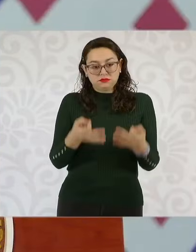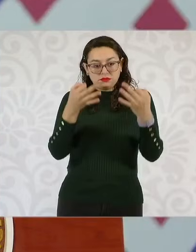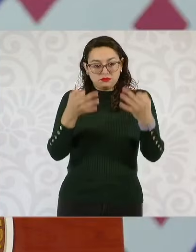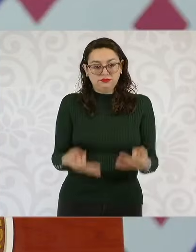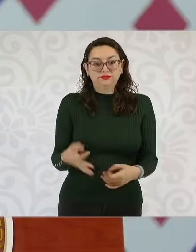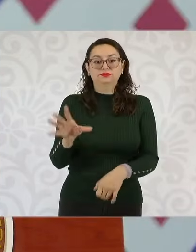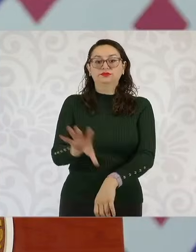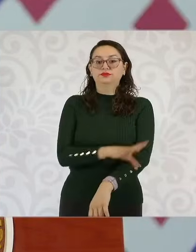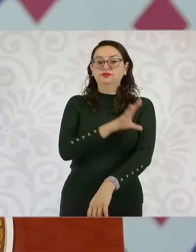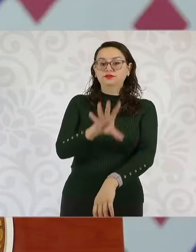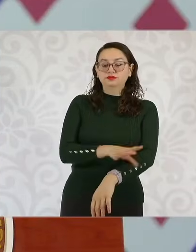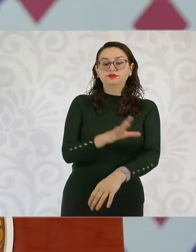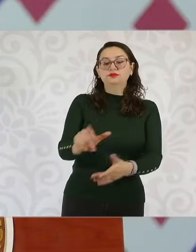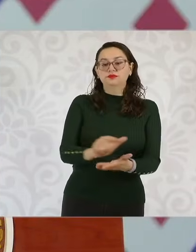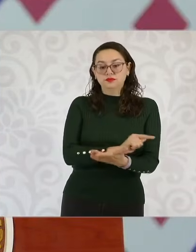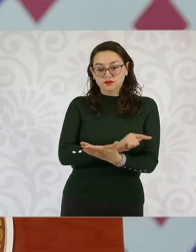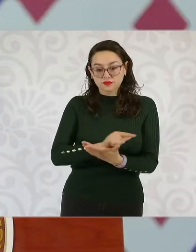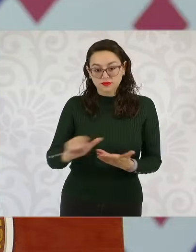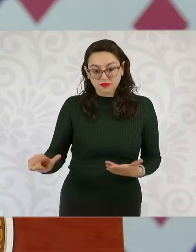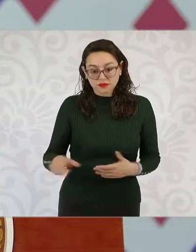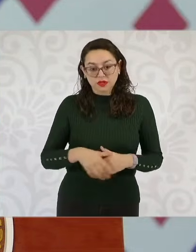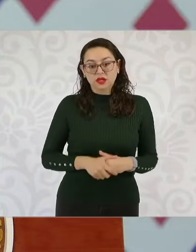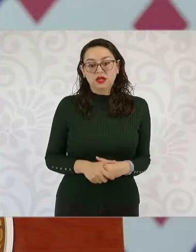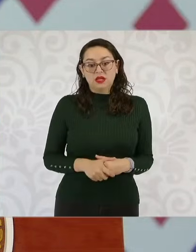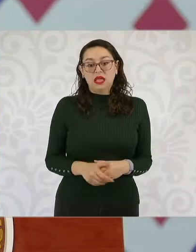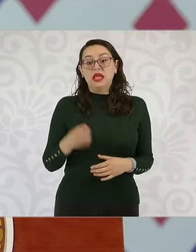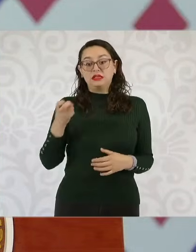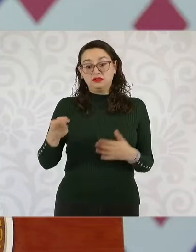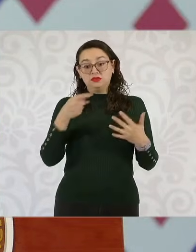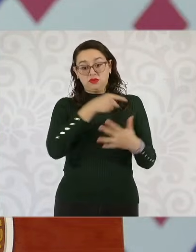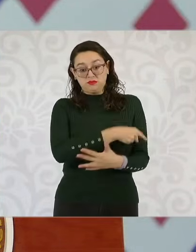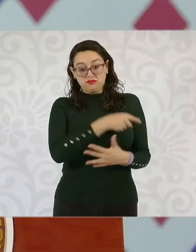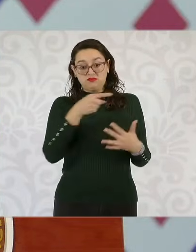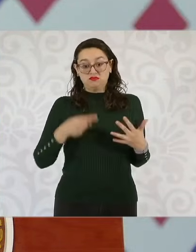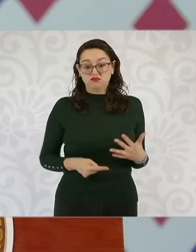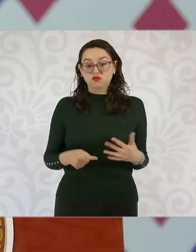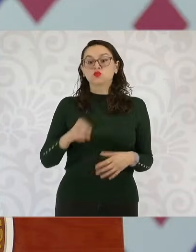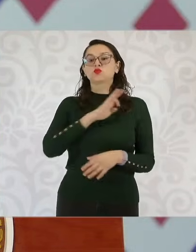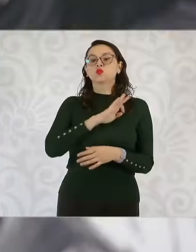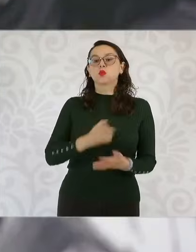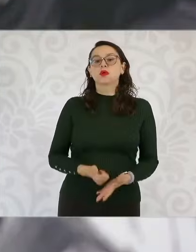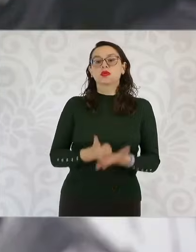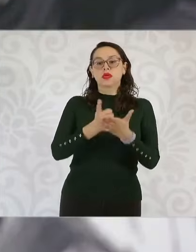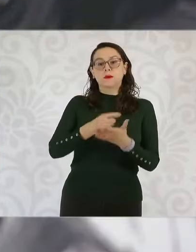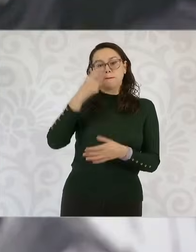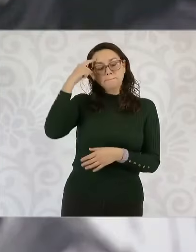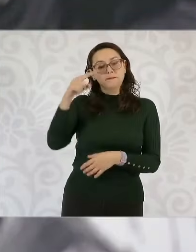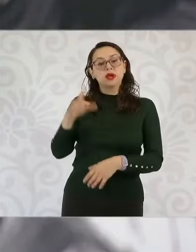limpia ejes que permitirán consolidar nuestra soberanía energética de México y sin lugar a